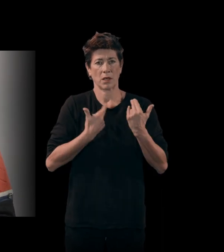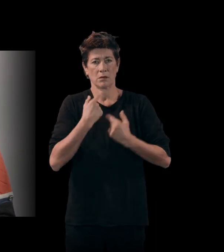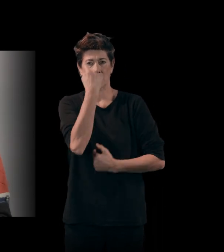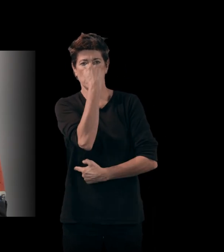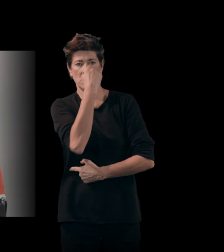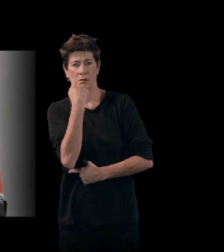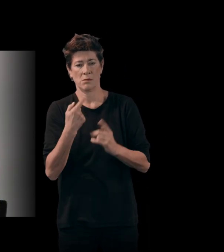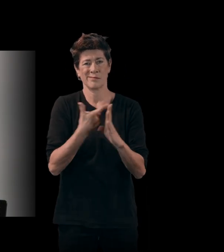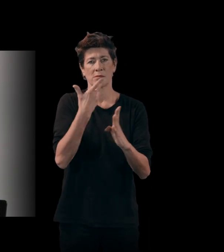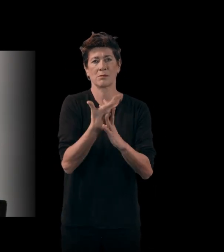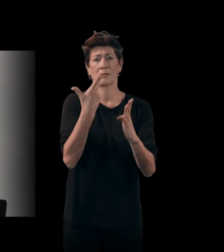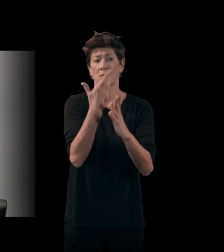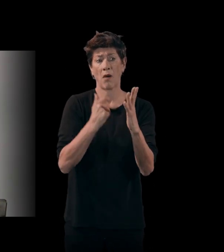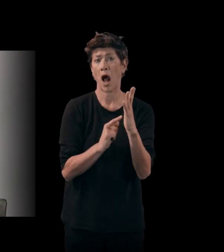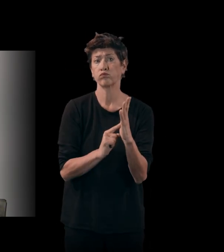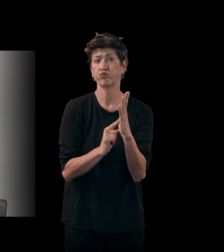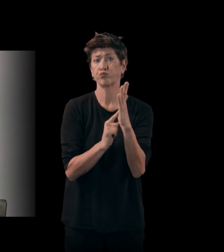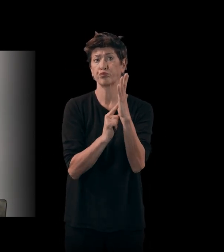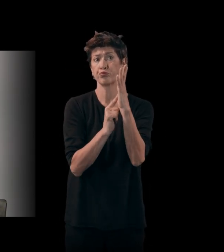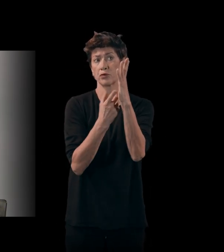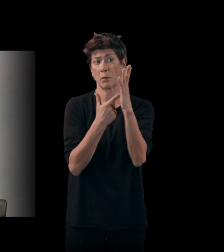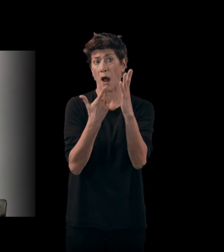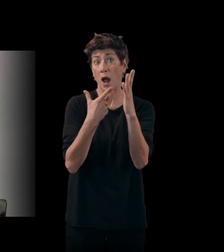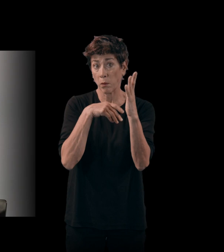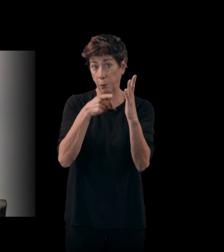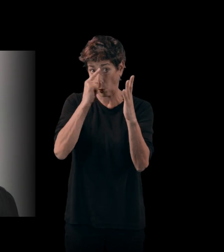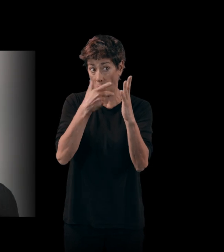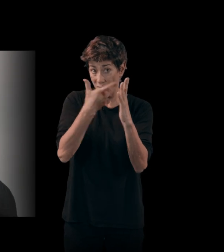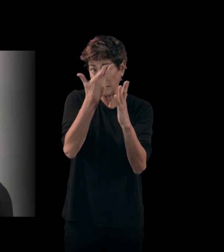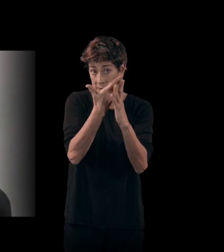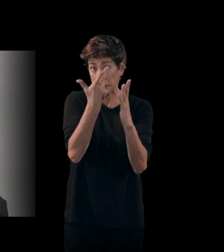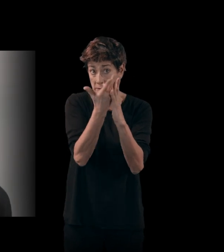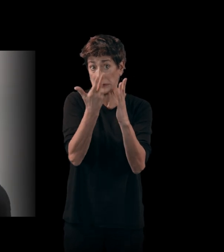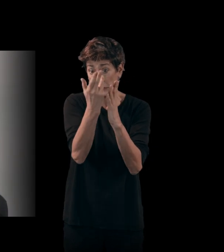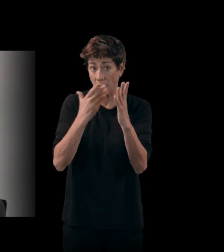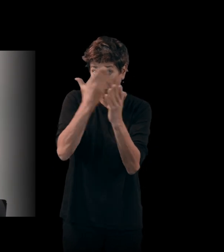Un arbre pousse parce qu’il est transformé. Il y a des mains aussi derrière l’histoire, les choses.